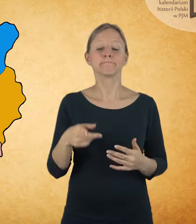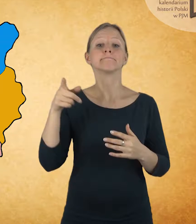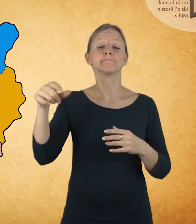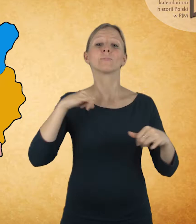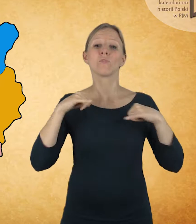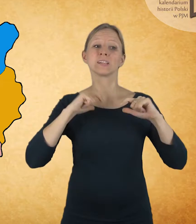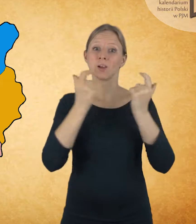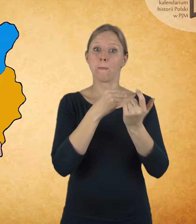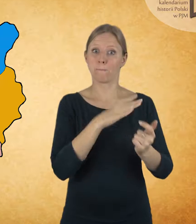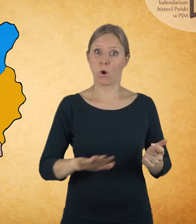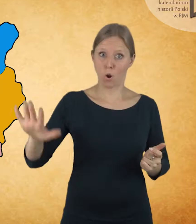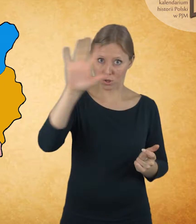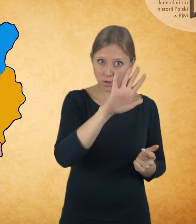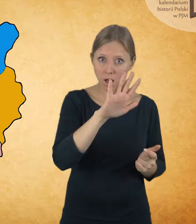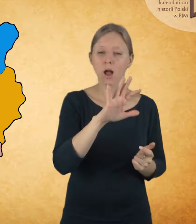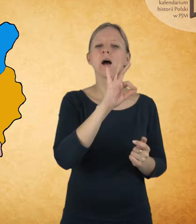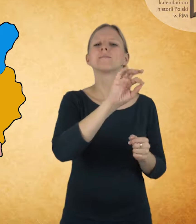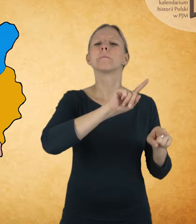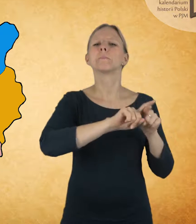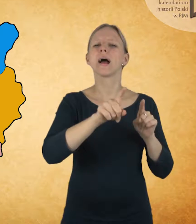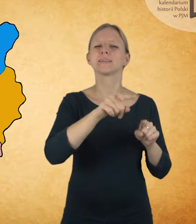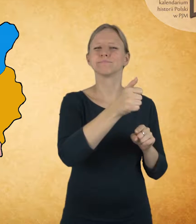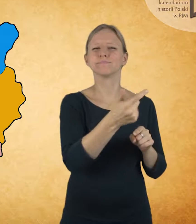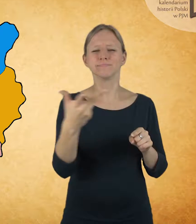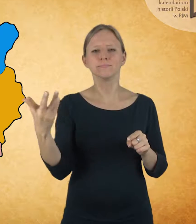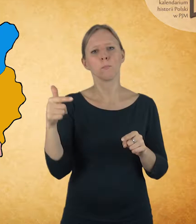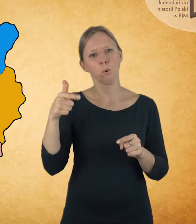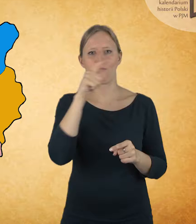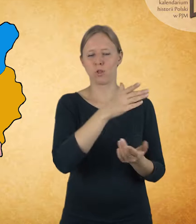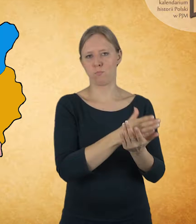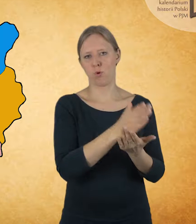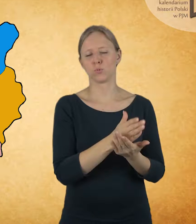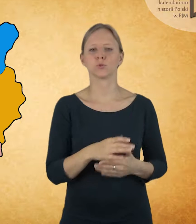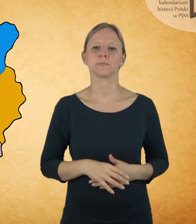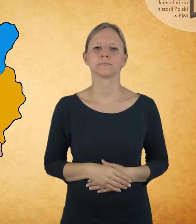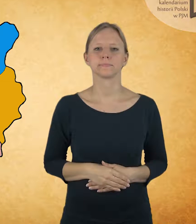On kierował polityką całego kraju, a jego bracia - książęta z innych dzielnic, mieli mu pomagać.